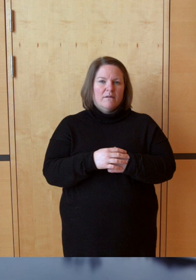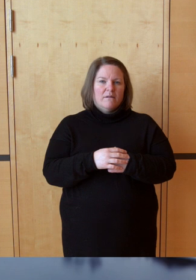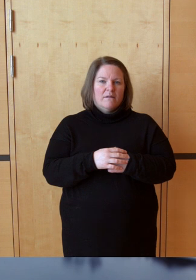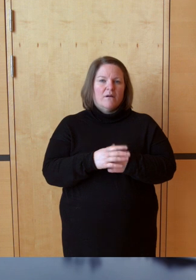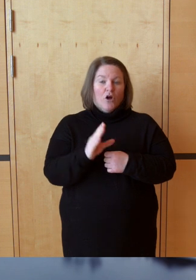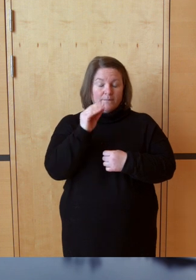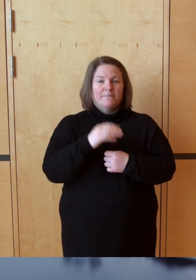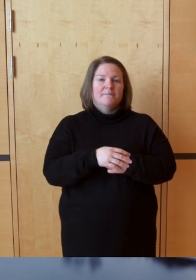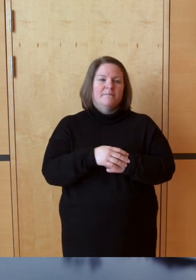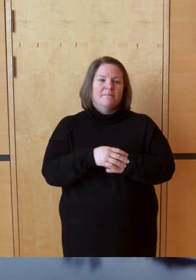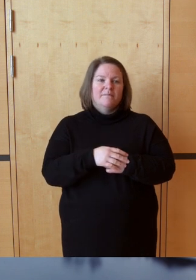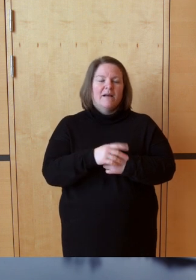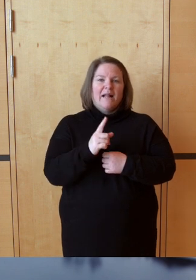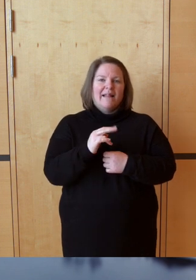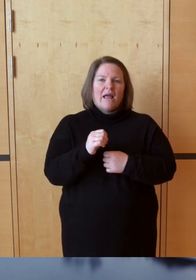Ja Linnea Öhman